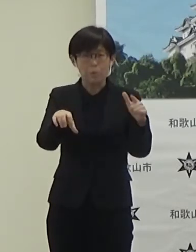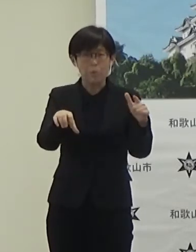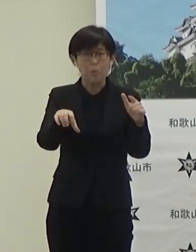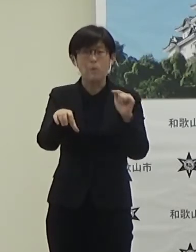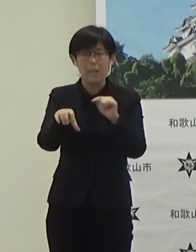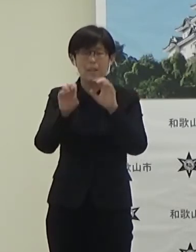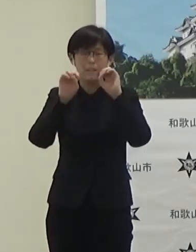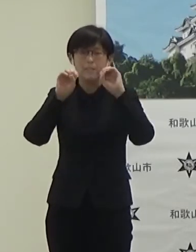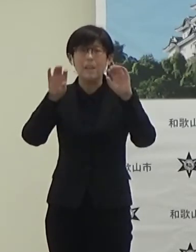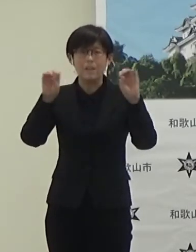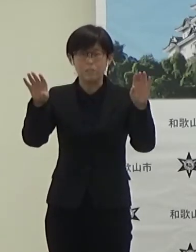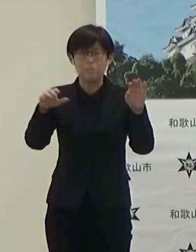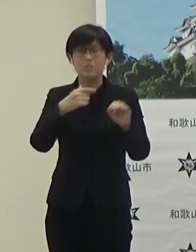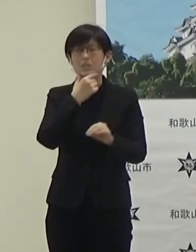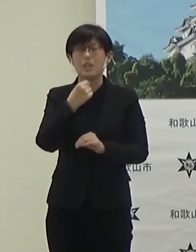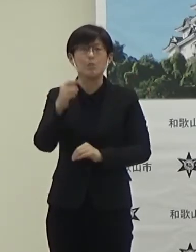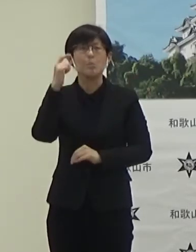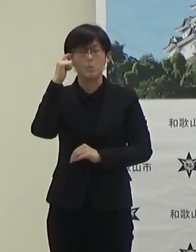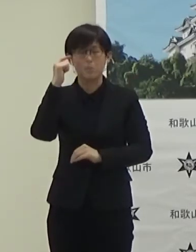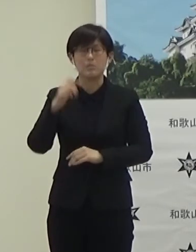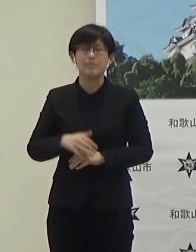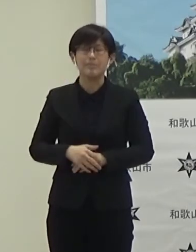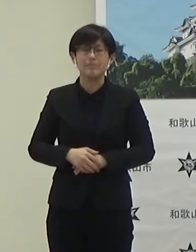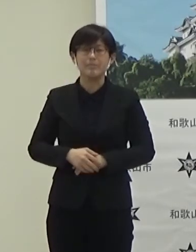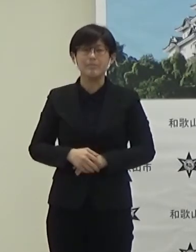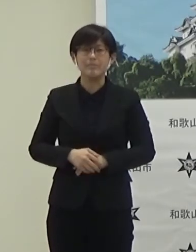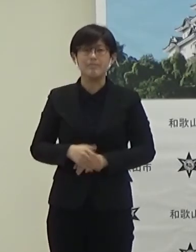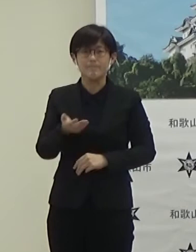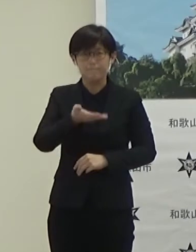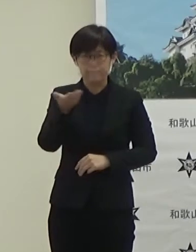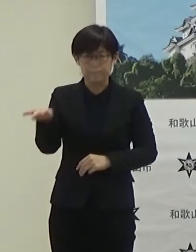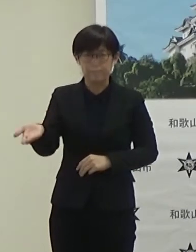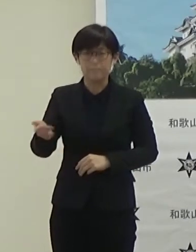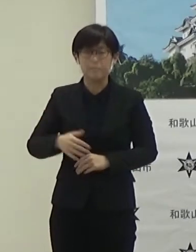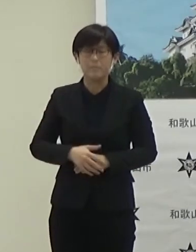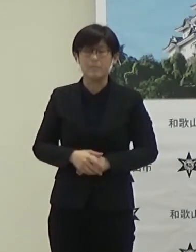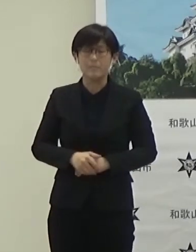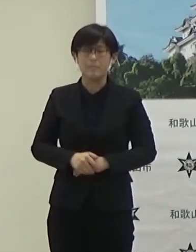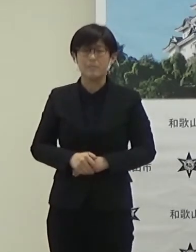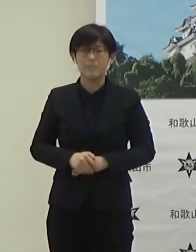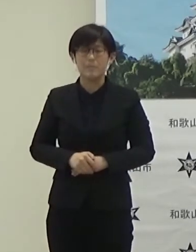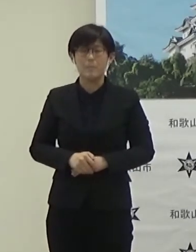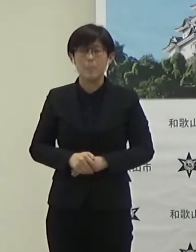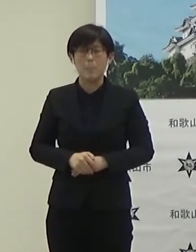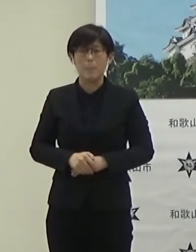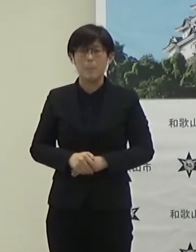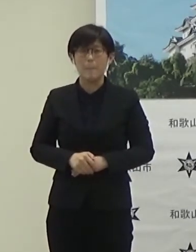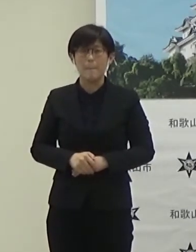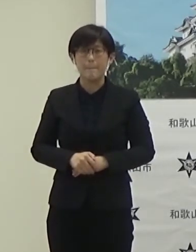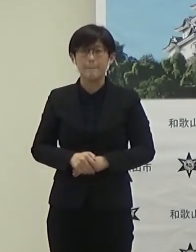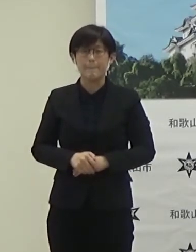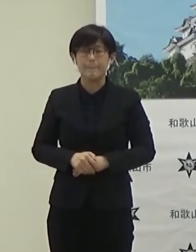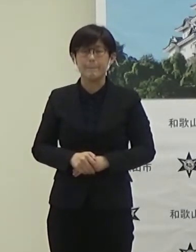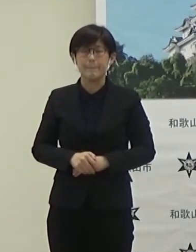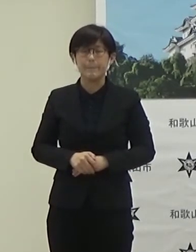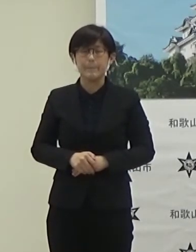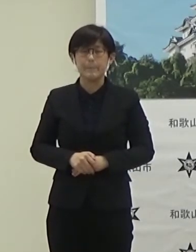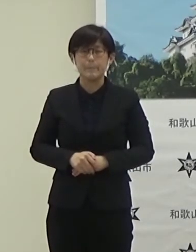啓発していきたいと思ってます 次お願いします